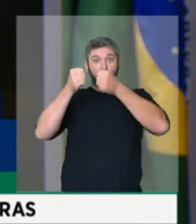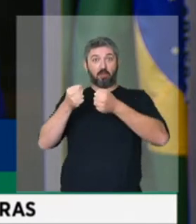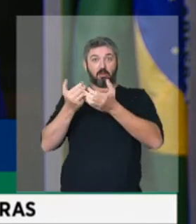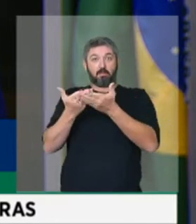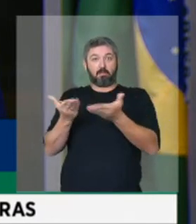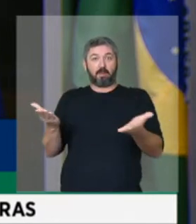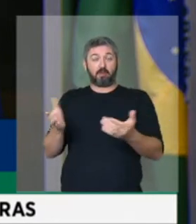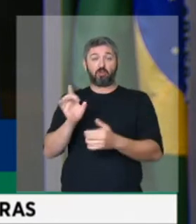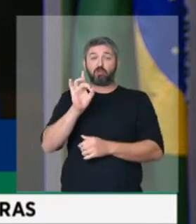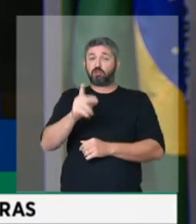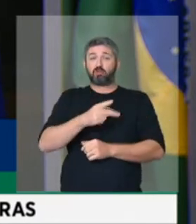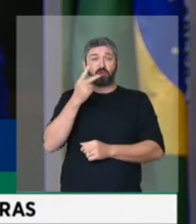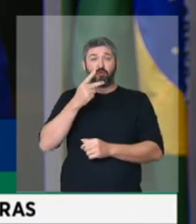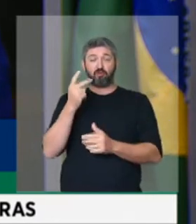DE GERAÇÃO EM CRESCENTE , E ASSIM GRAÇAS A ESSE DESASTRE